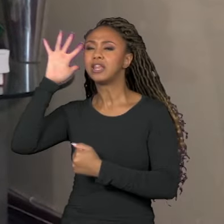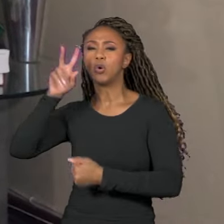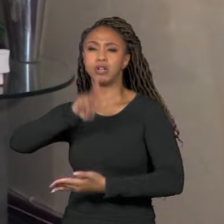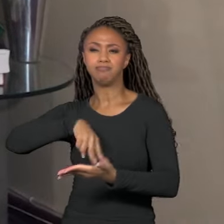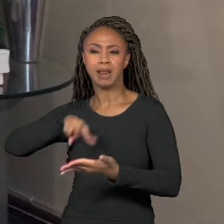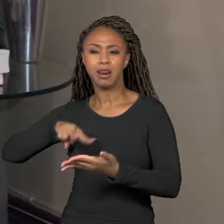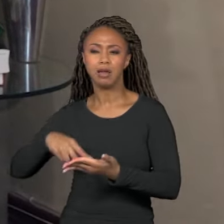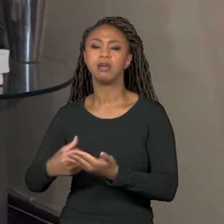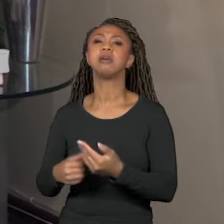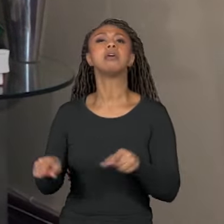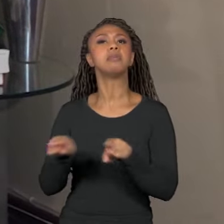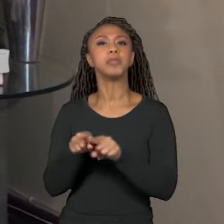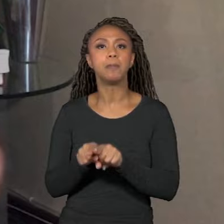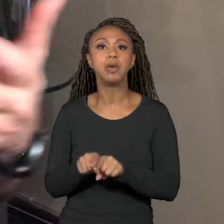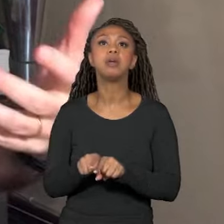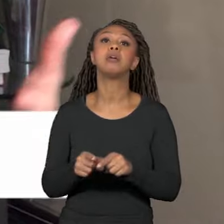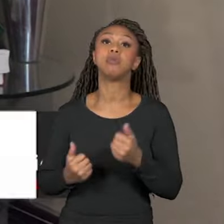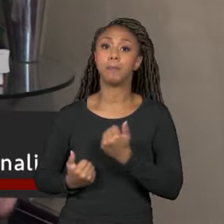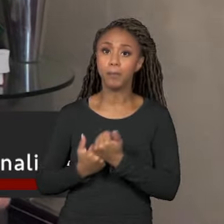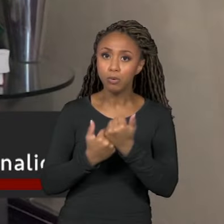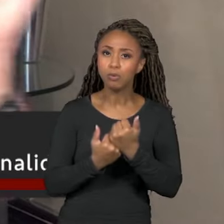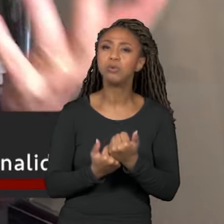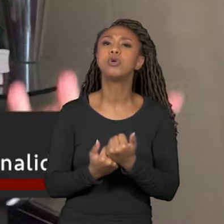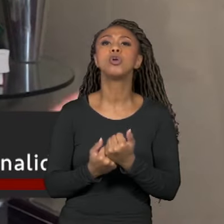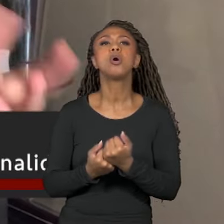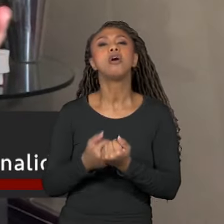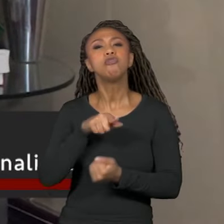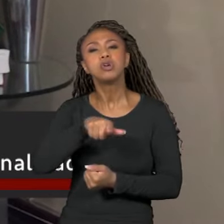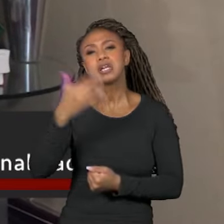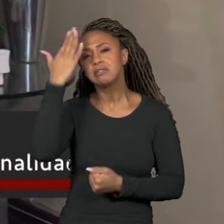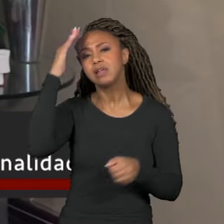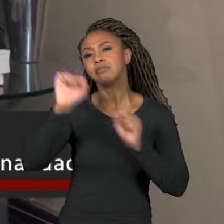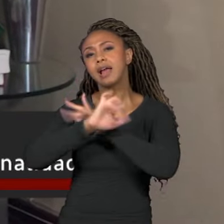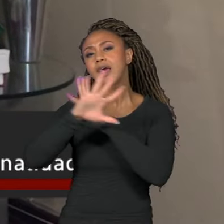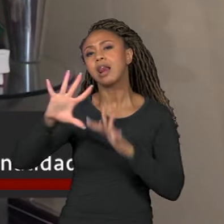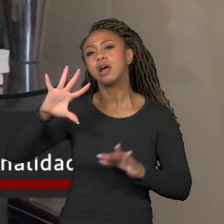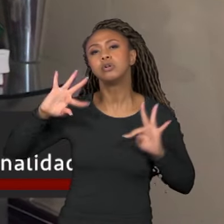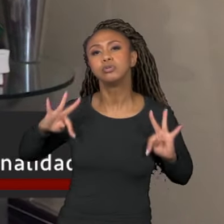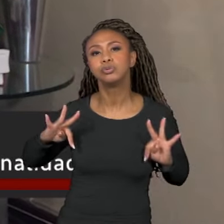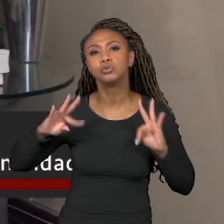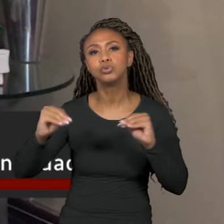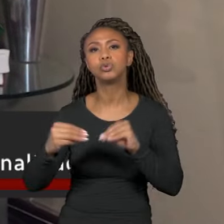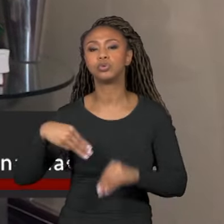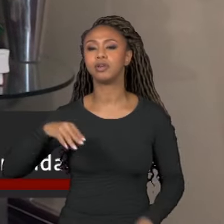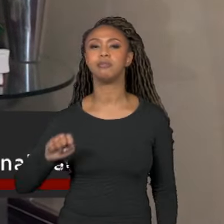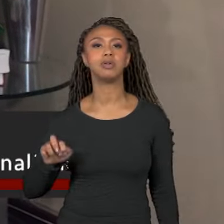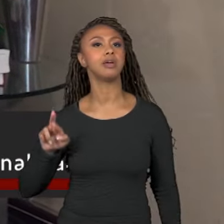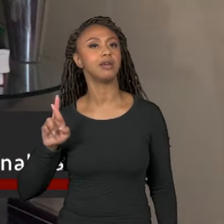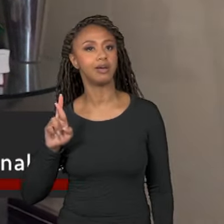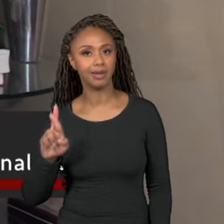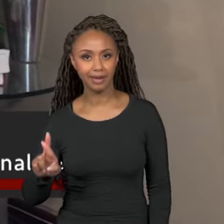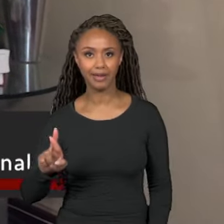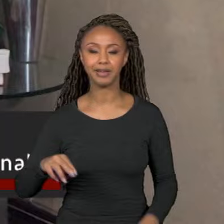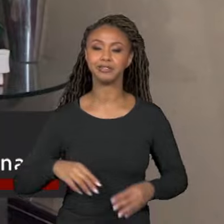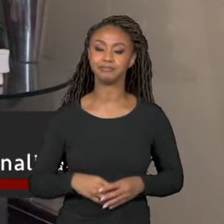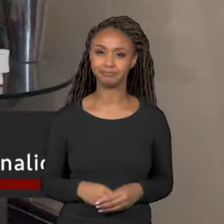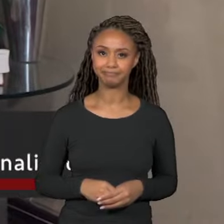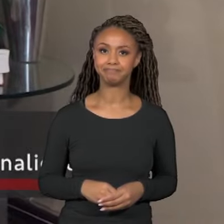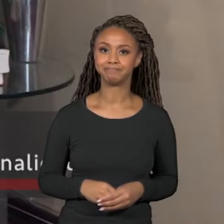SE POSSÍVEL O MATERIAL DE APOIO, PARA QUE A GENTE POSSA TER A COMPREENSÃO COMPLETA DE COMO É O MODELO CONCEITUAL DESSE DE ENTIDADE- RELACIONAMENTO.